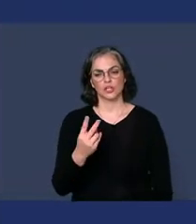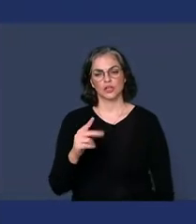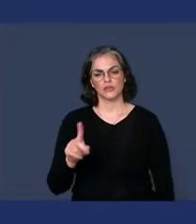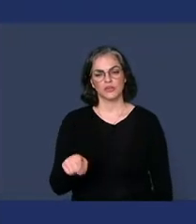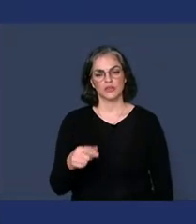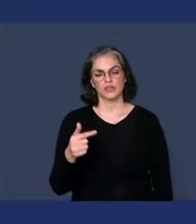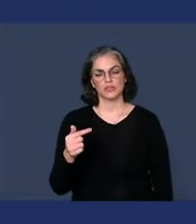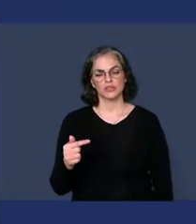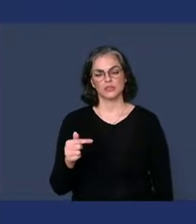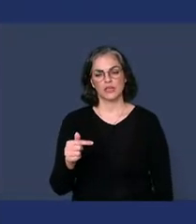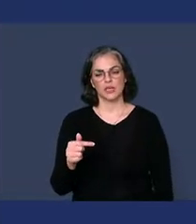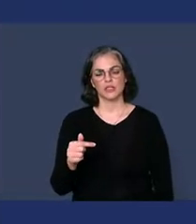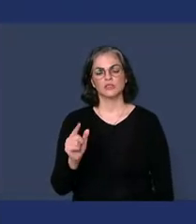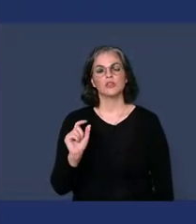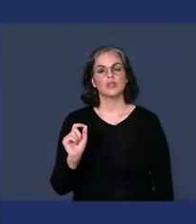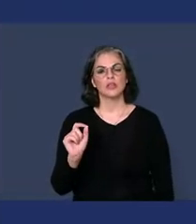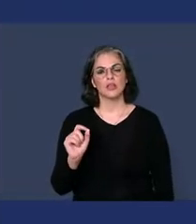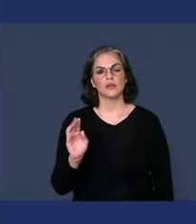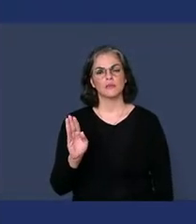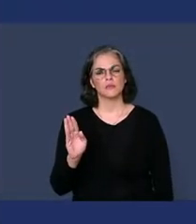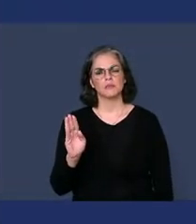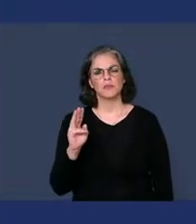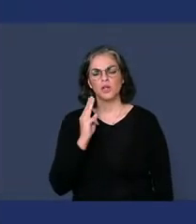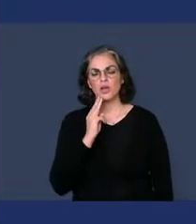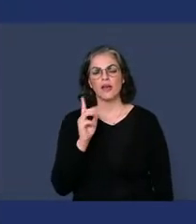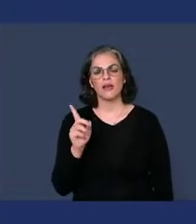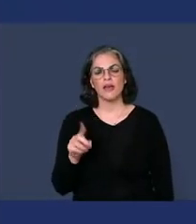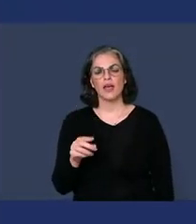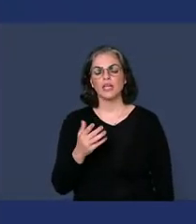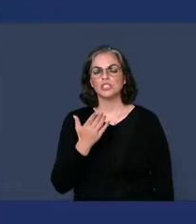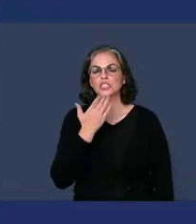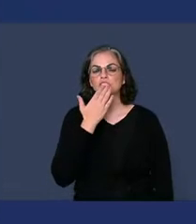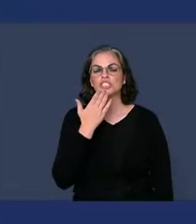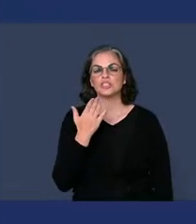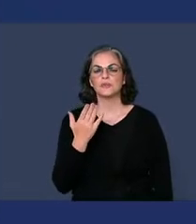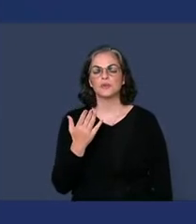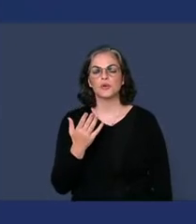TRANSFERIDO TRANSFERIDO, 2,7 BILHÕES, É EXCLUSIVAMENTE NA MODALIDADE DE RECURSOS NÃO